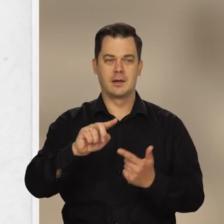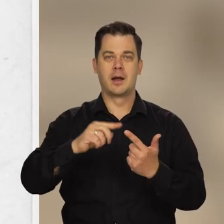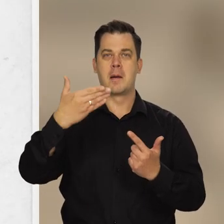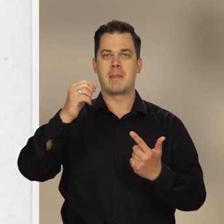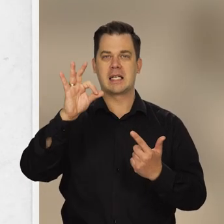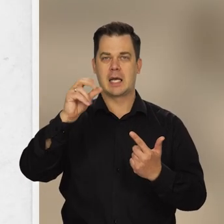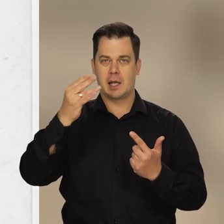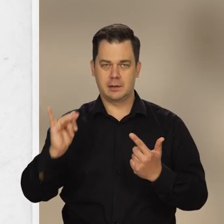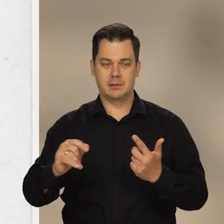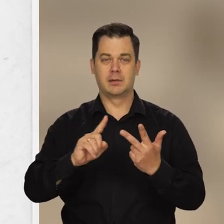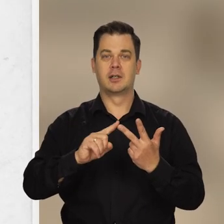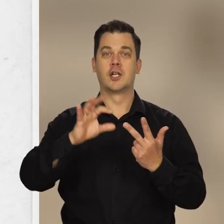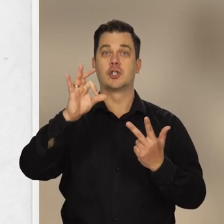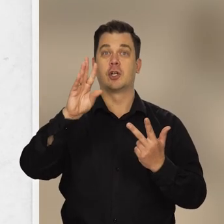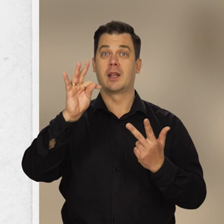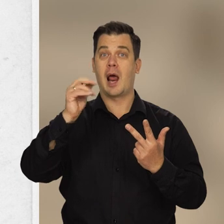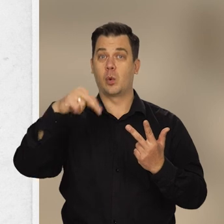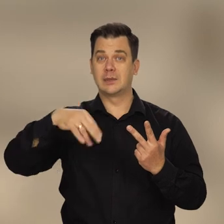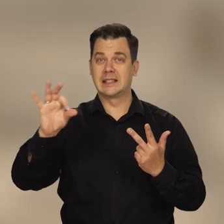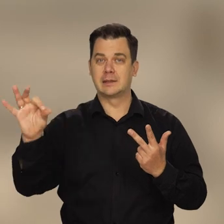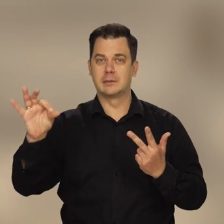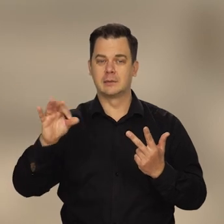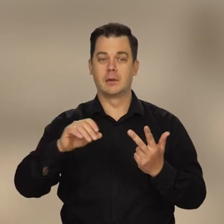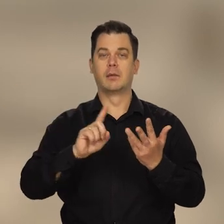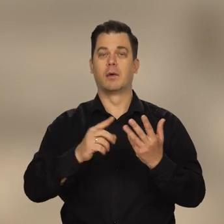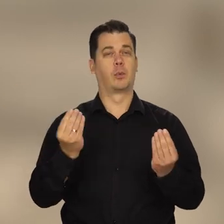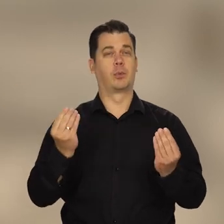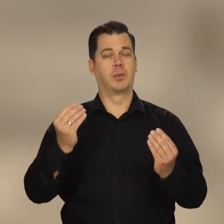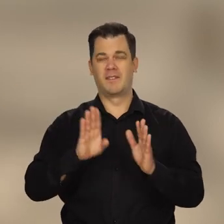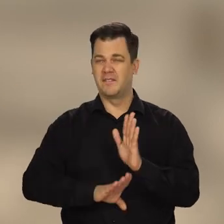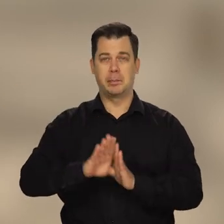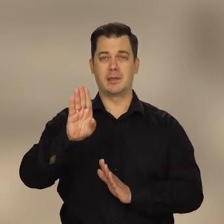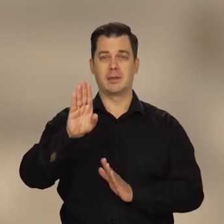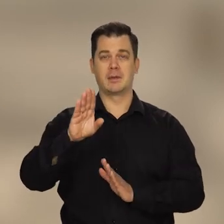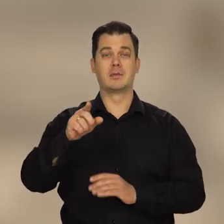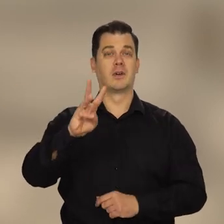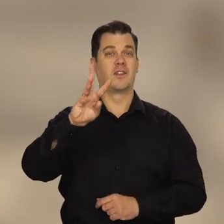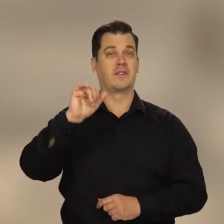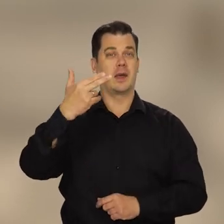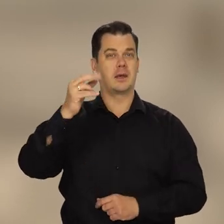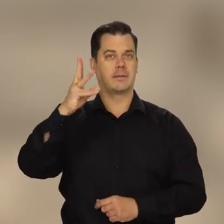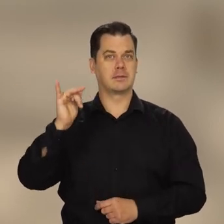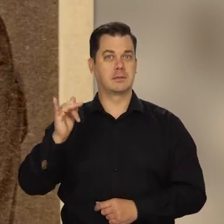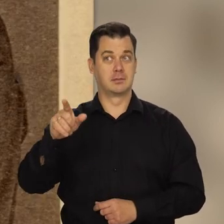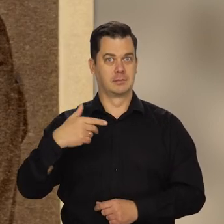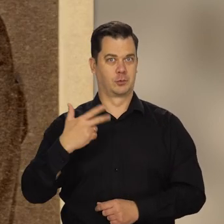był Pietro Mascagni, był Richard Strauss. Z wybitnych wirtuozów, chociażby – Henryk Wieniawski,